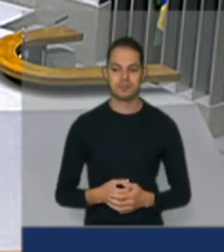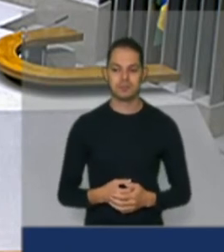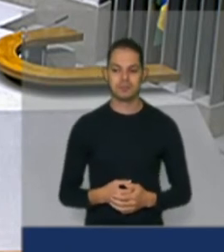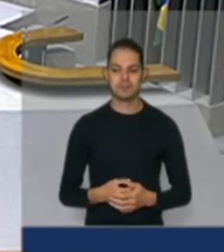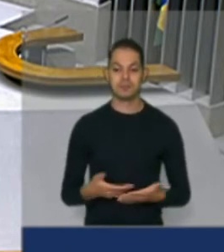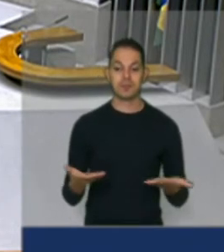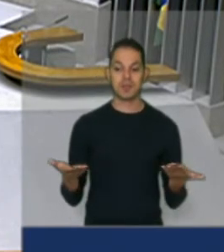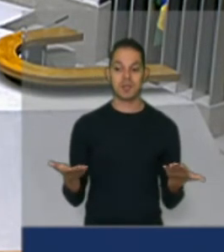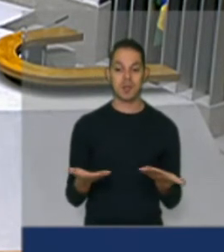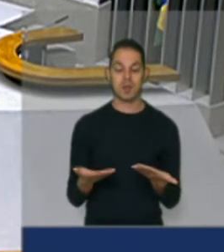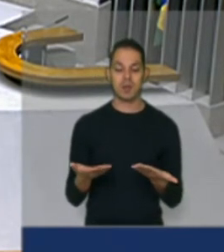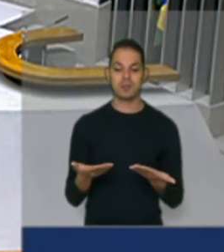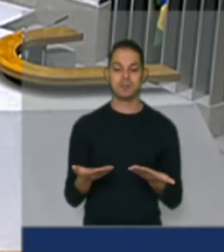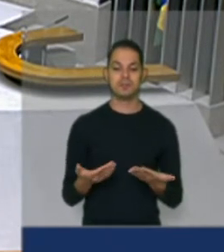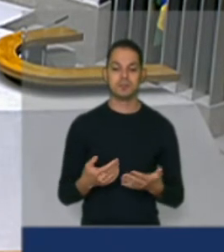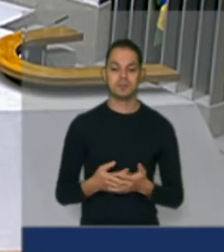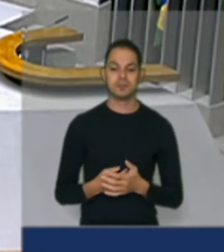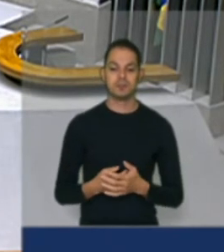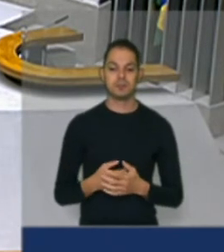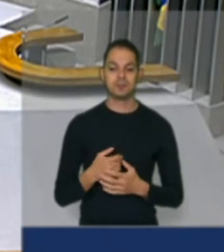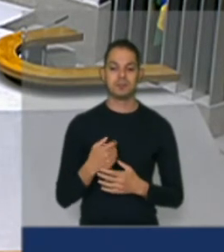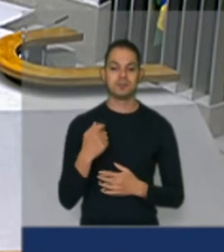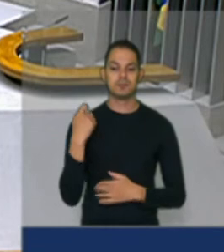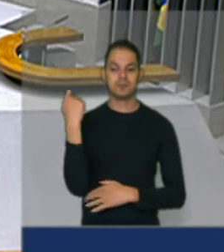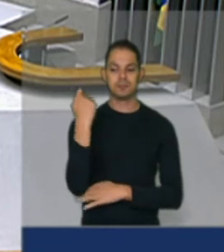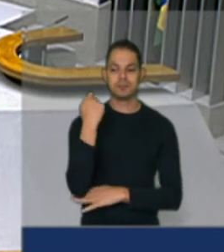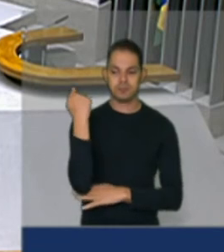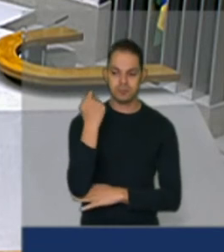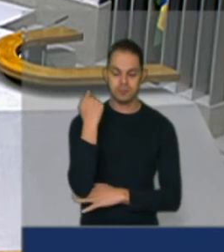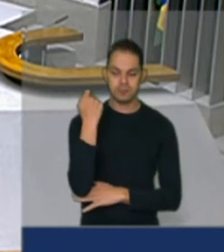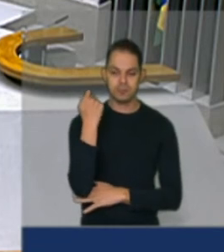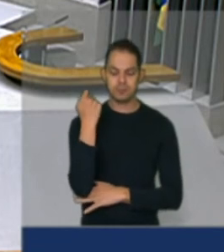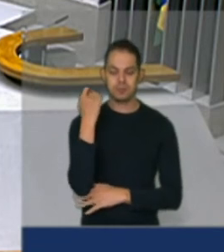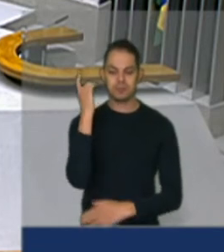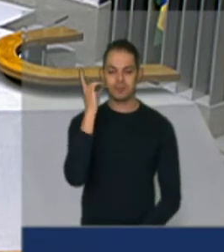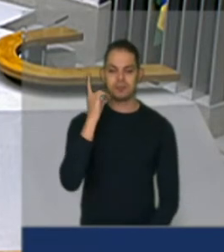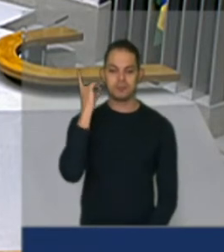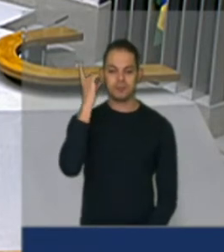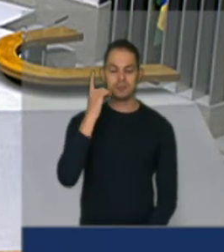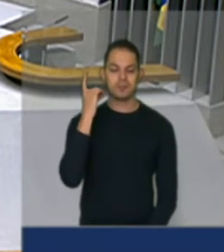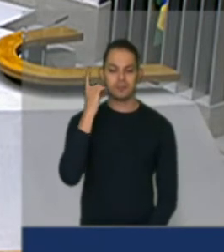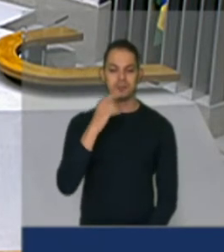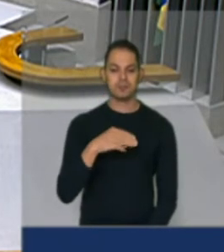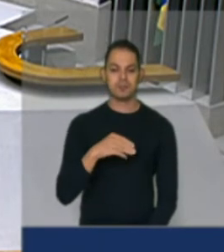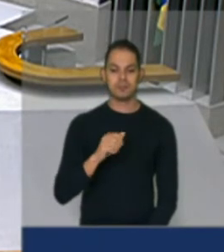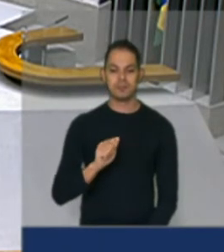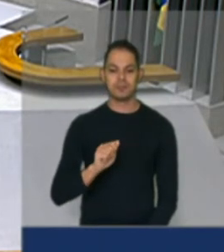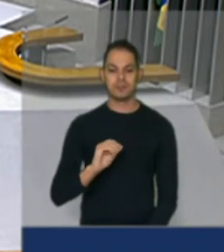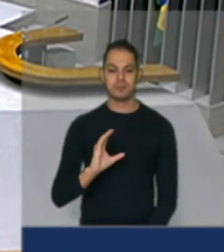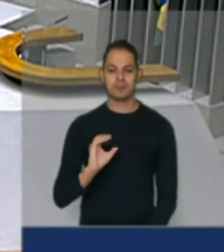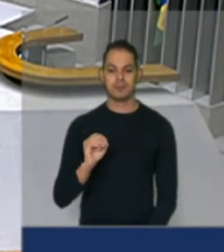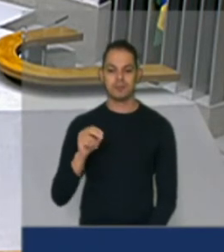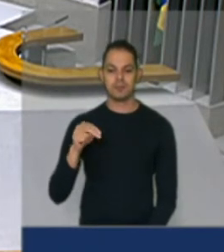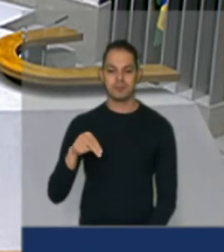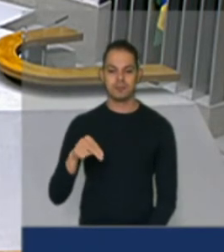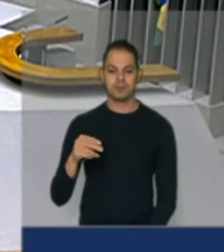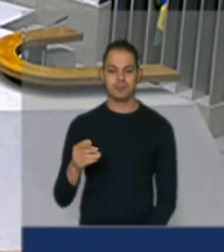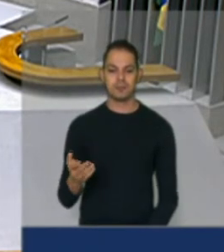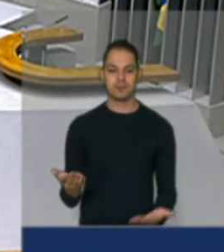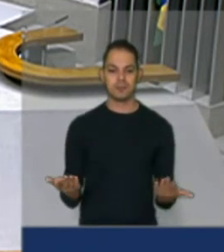AGORA DO GRANDE RIO VAMOS AO RIO GRANDE DO SUL COM O DEPUTADO MARCON, TEM VOSSA EXCELÊNCIA A PALAVRA PELO